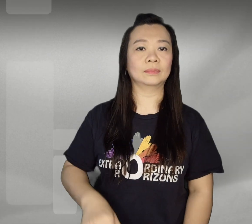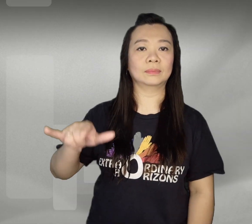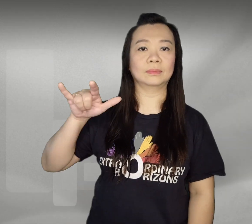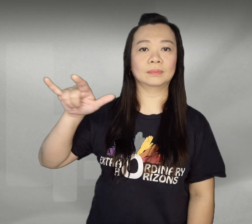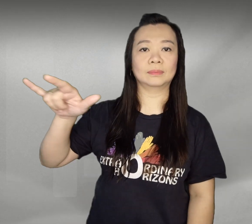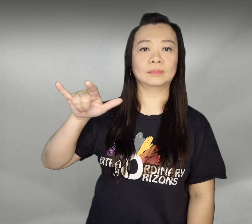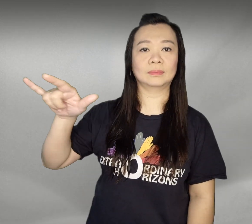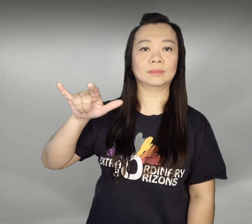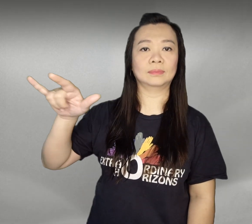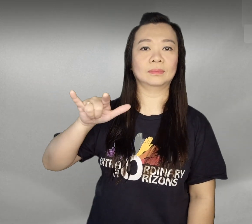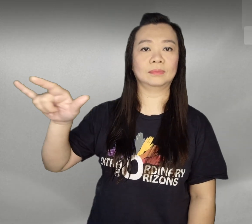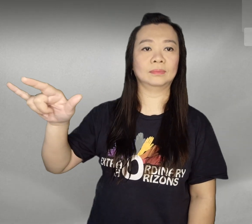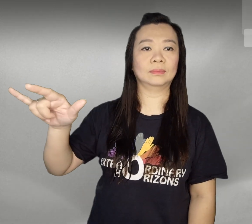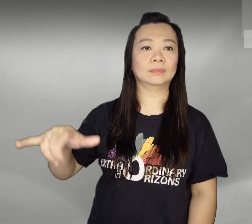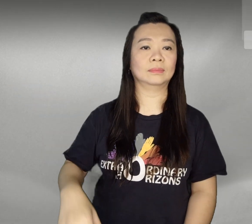AIRPLANE, aeroplane